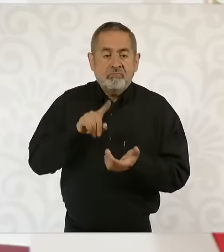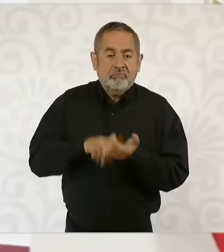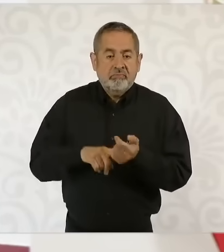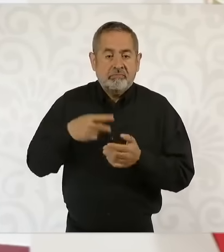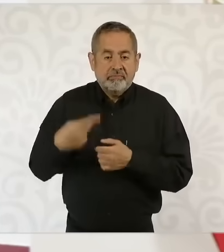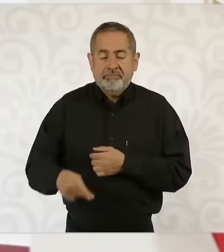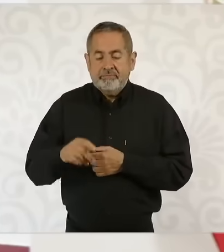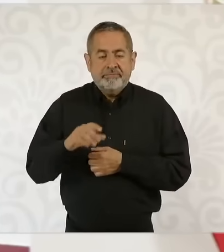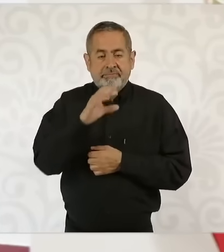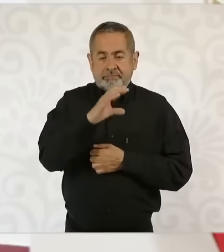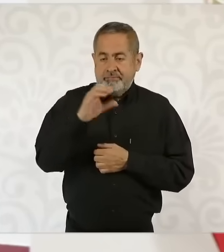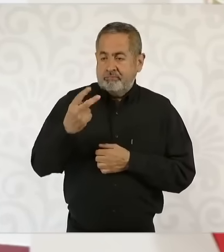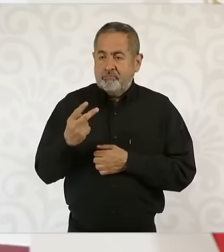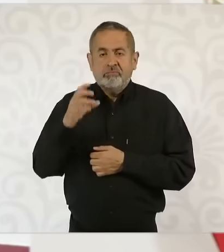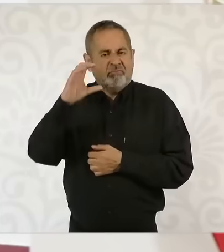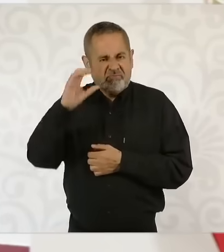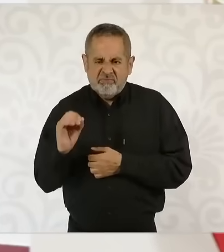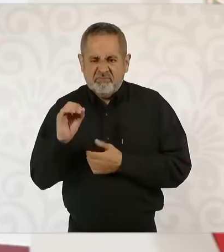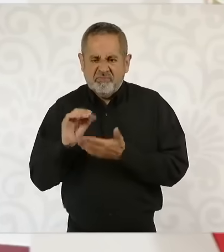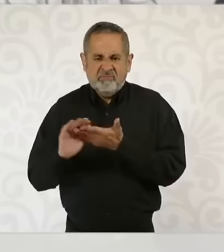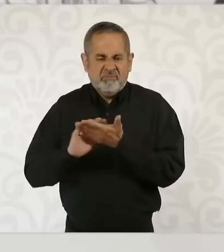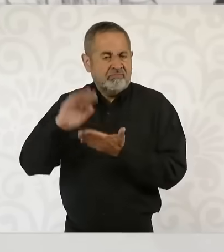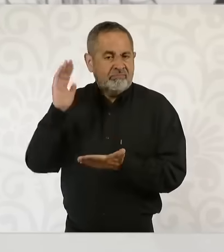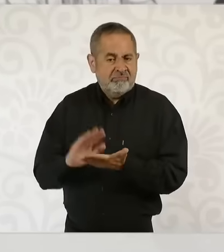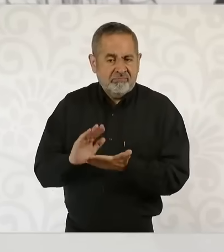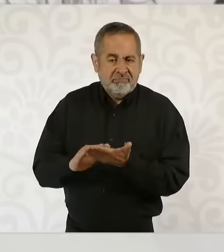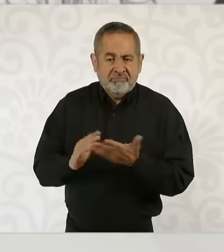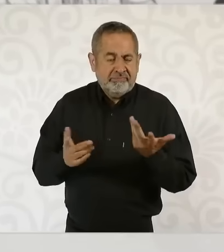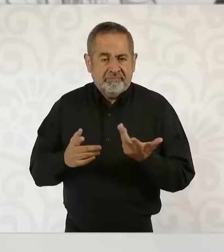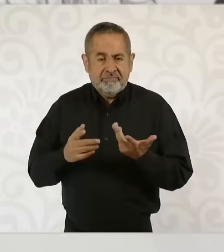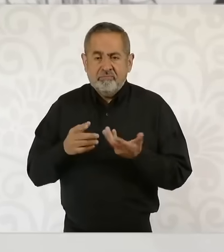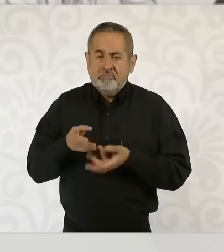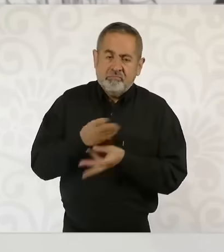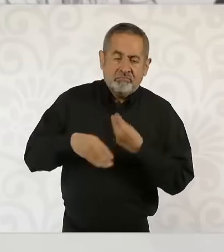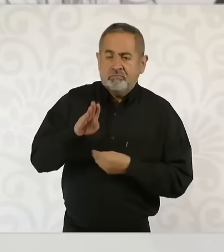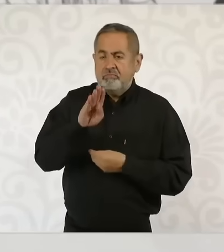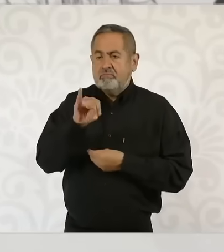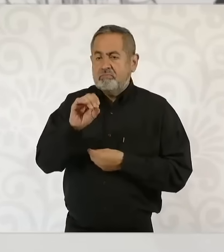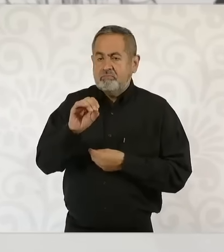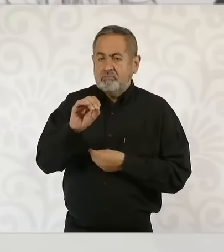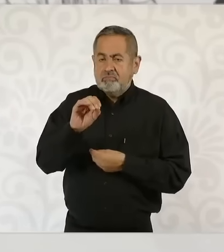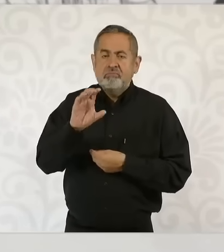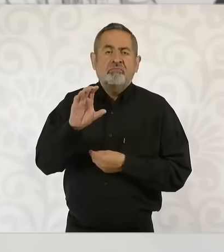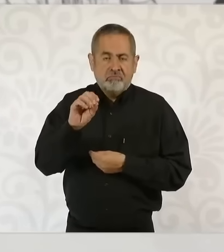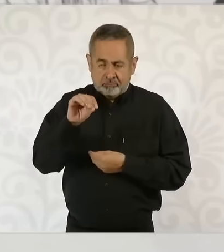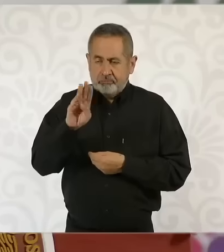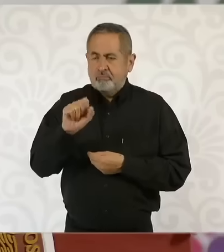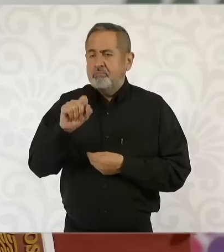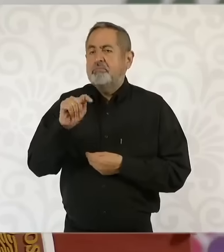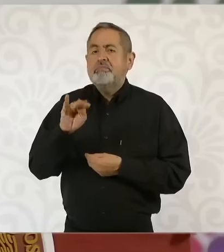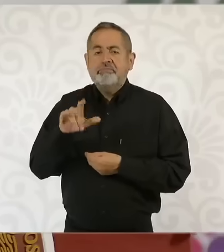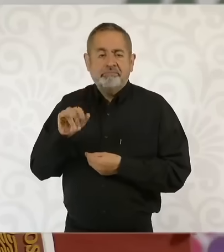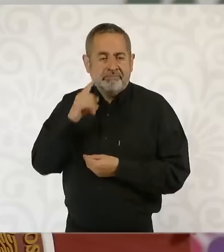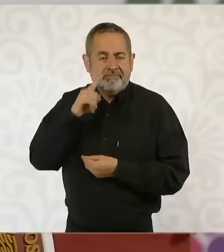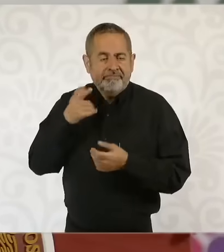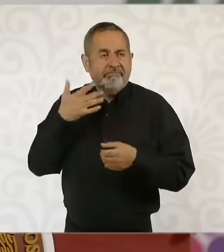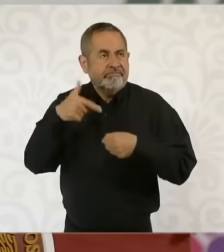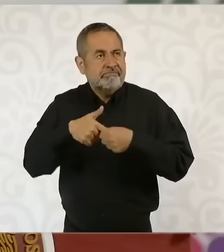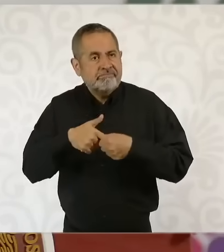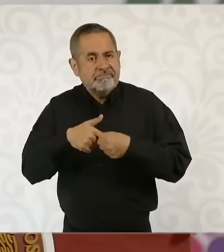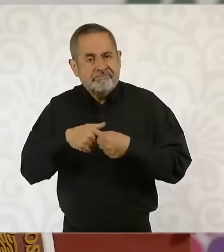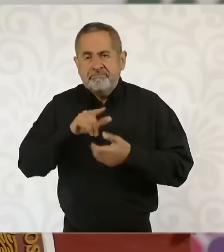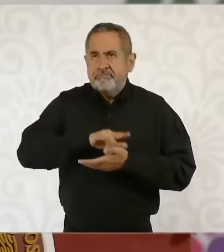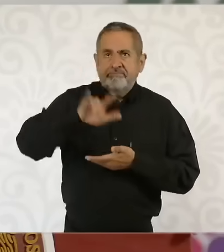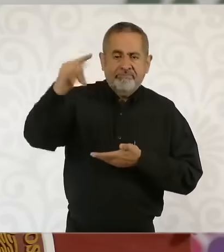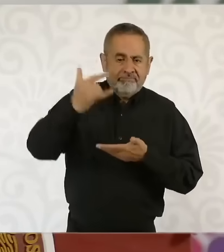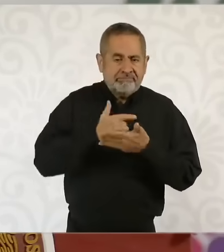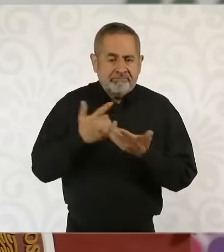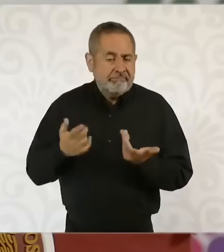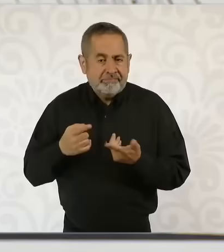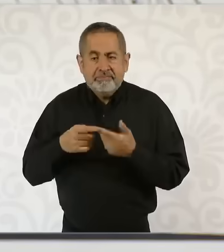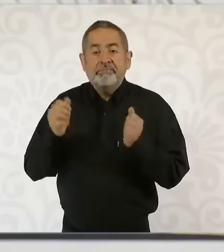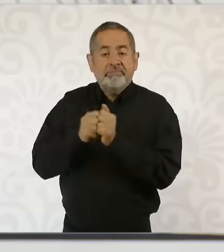de carbono y es principalmente e biocombustible que proviene de eh de productos agropecuarios.